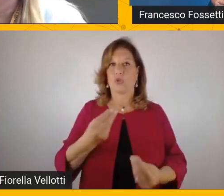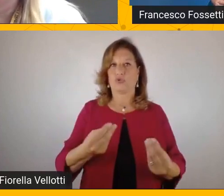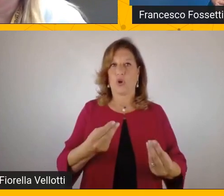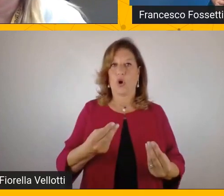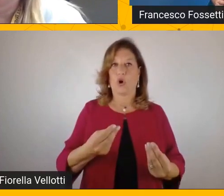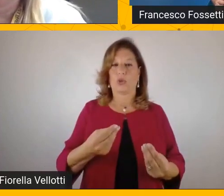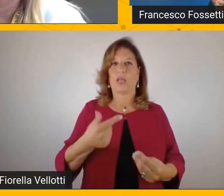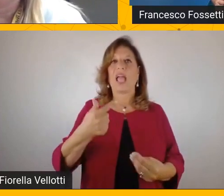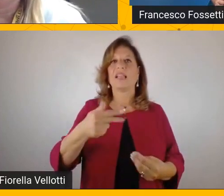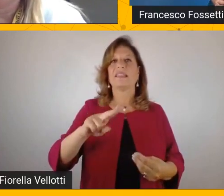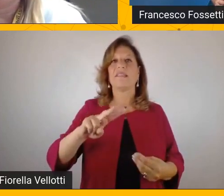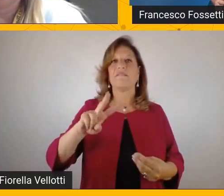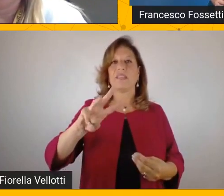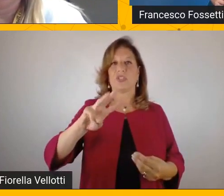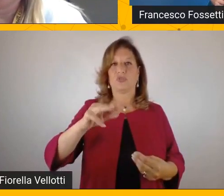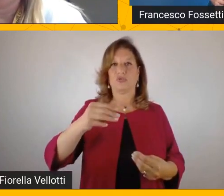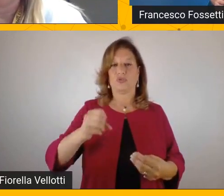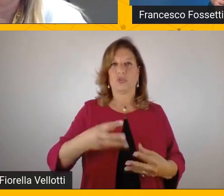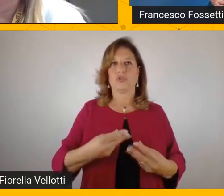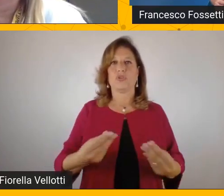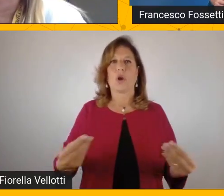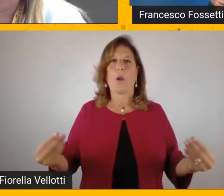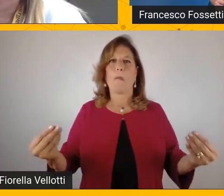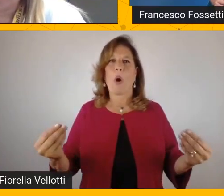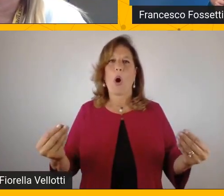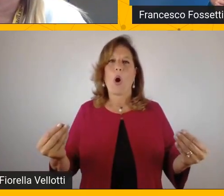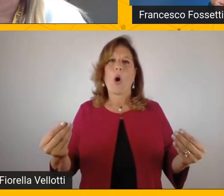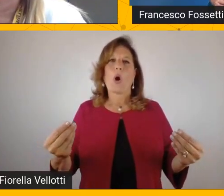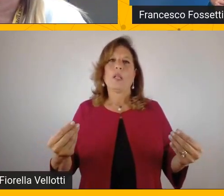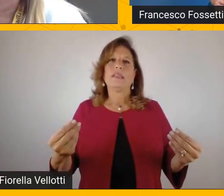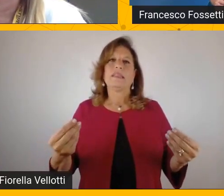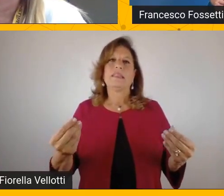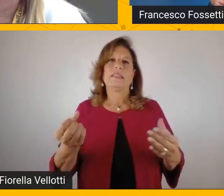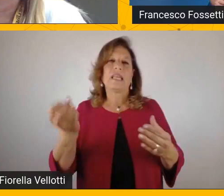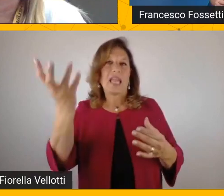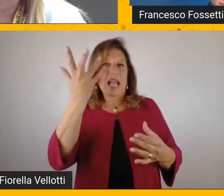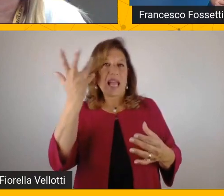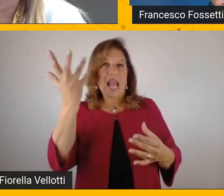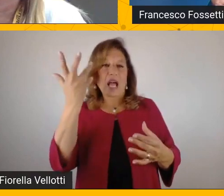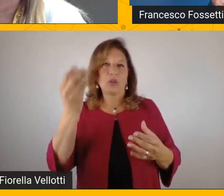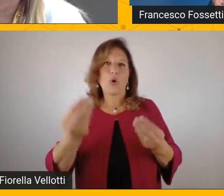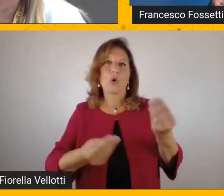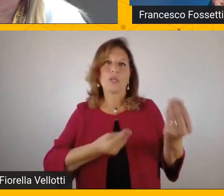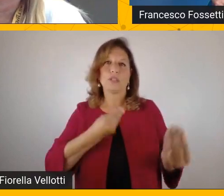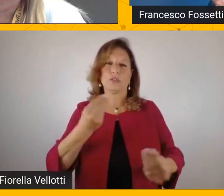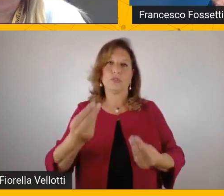ormai su Twitch ci sono decine di content creator eh mostrano